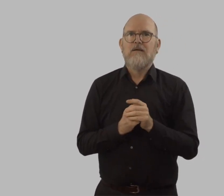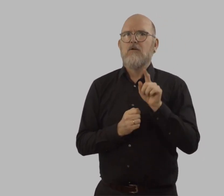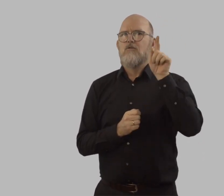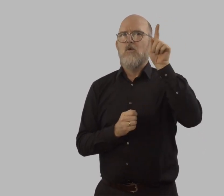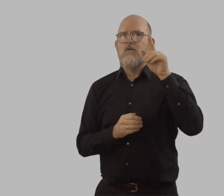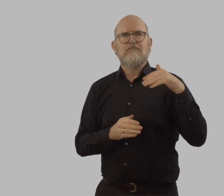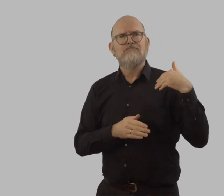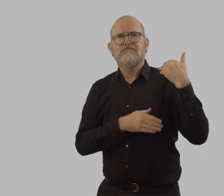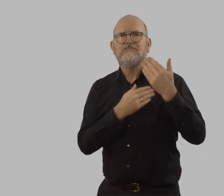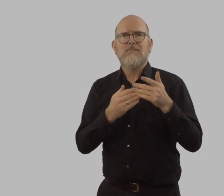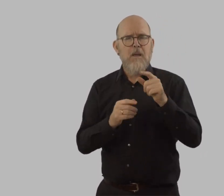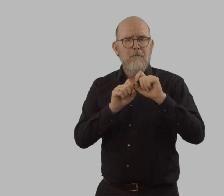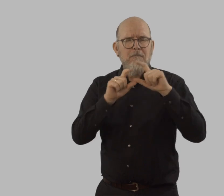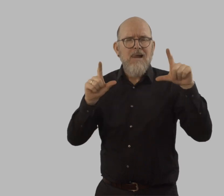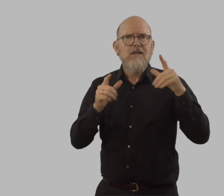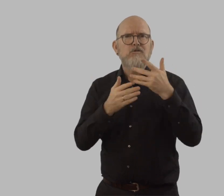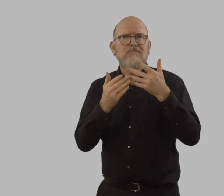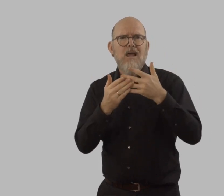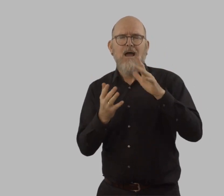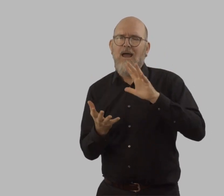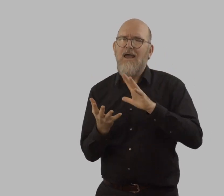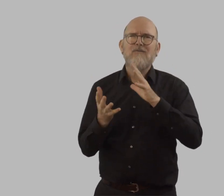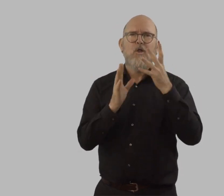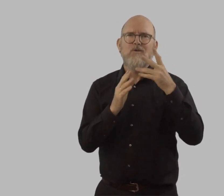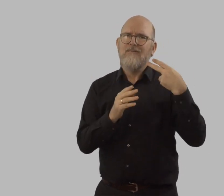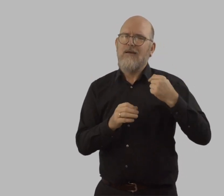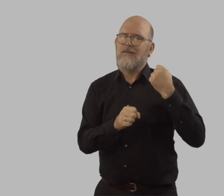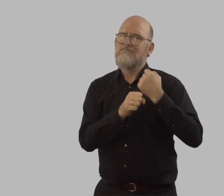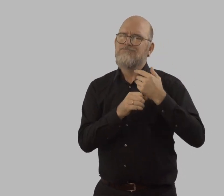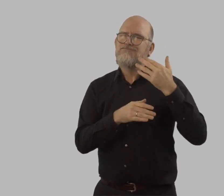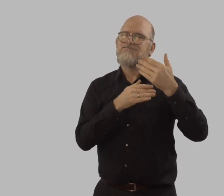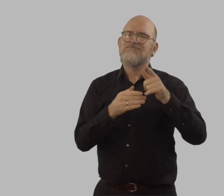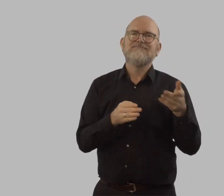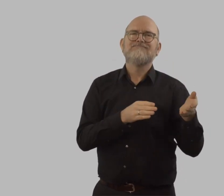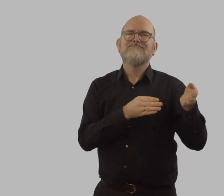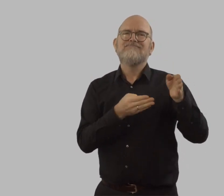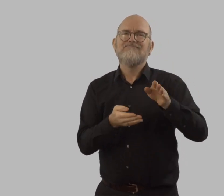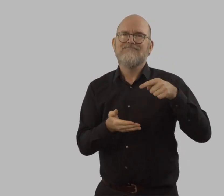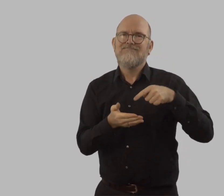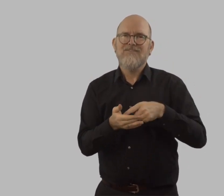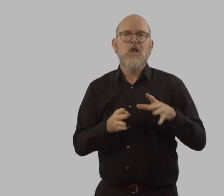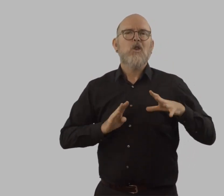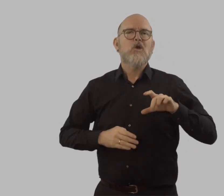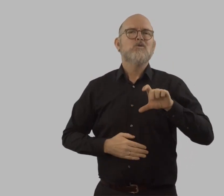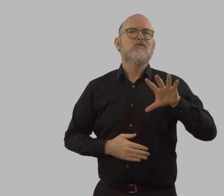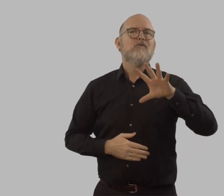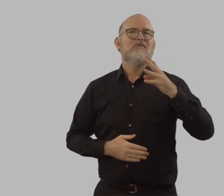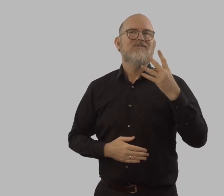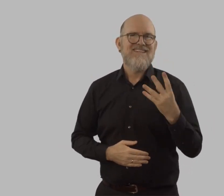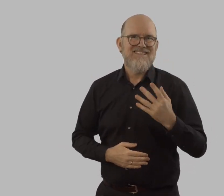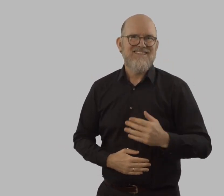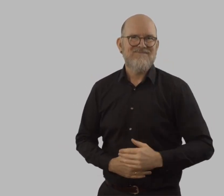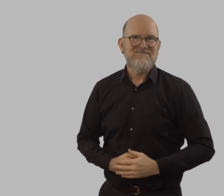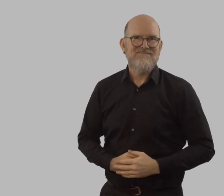Bis zu seinem Tod 1945 arbeitete er an seiner revolutionären Bildsprache weiter.